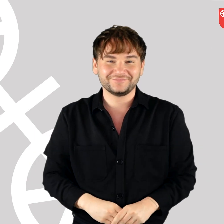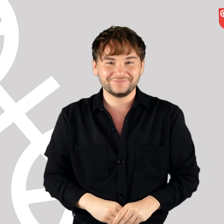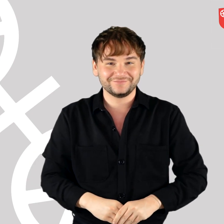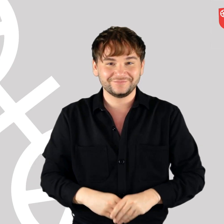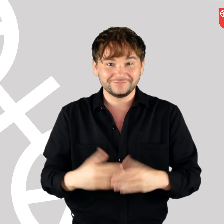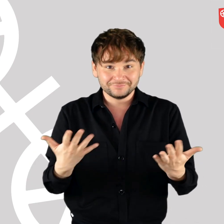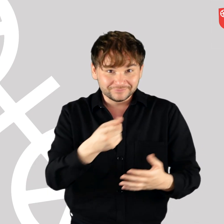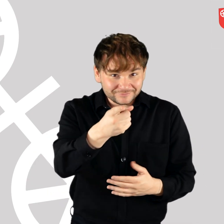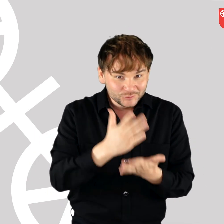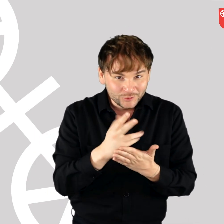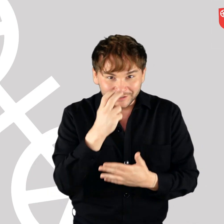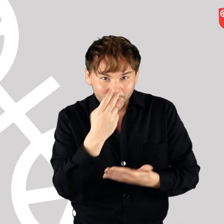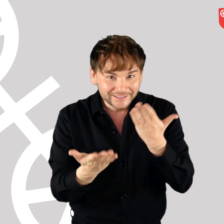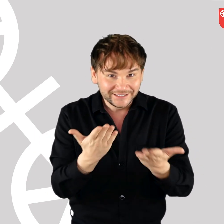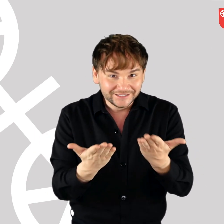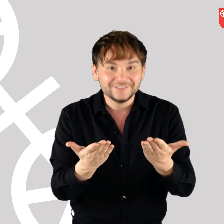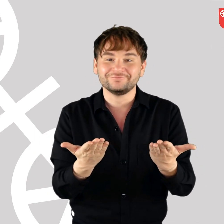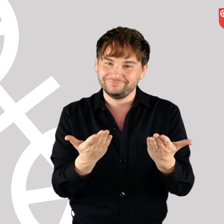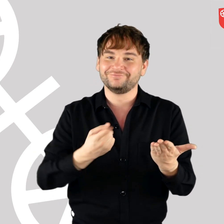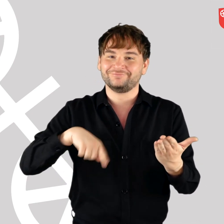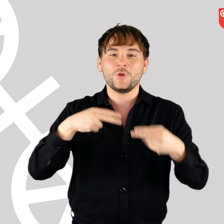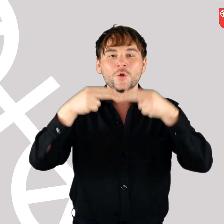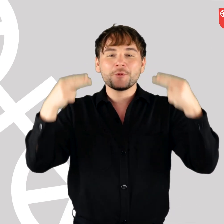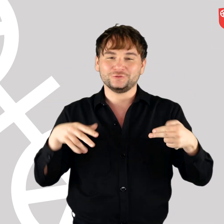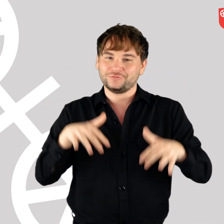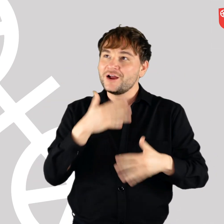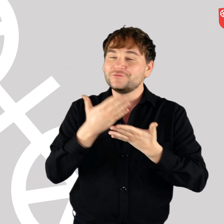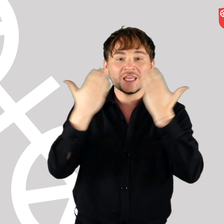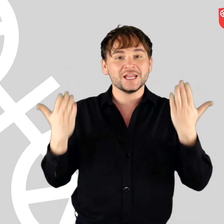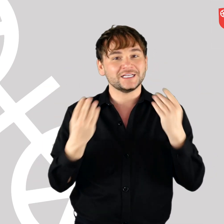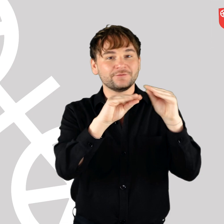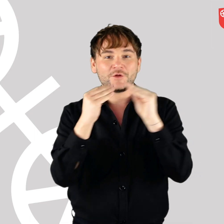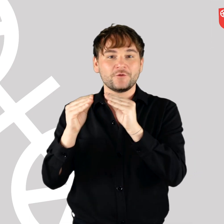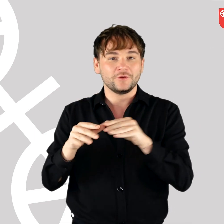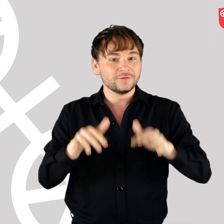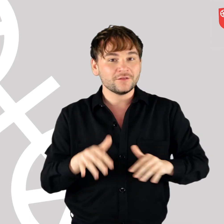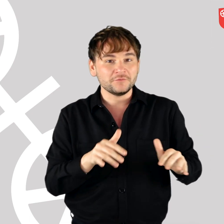Neugierig geworden? Auf dieser Website finden Sie viel zu Gutenberg.